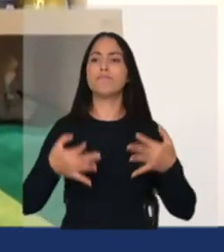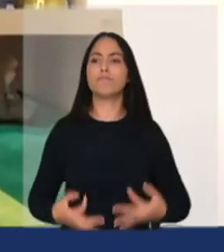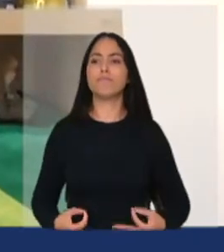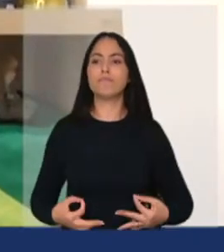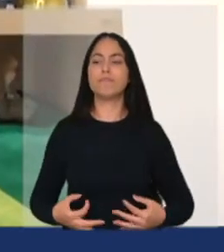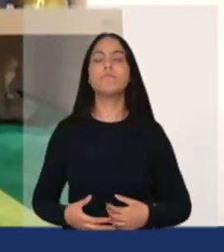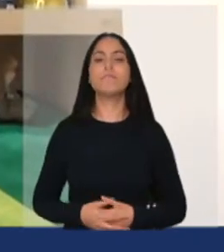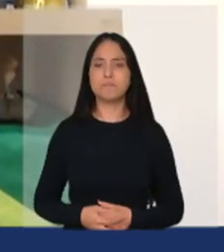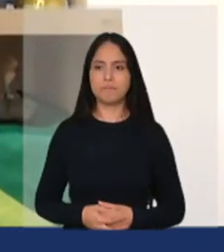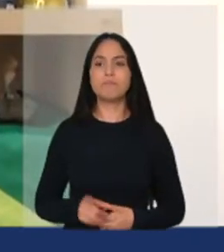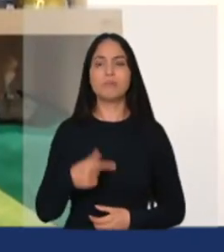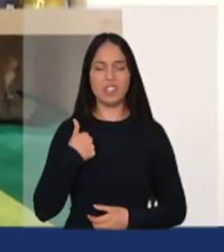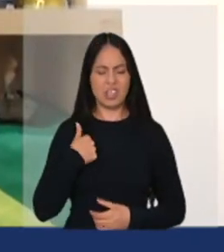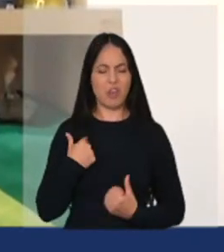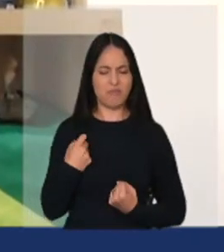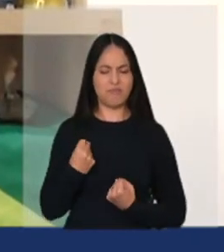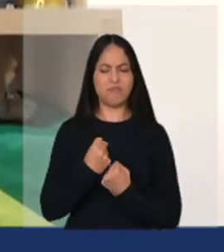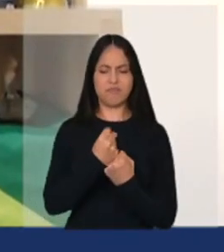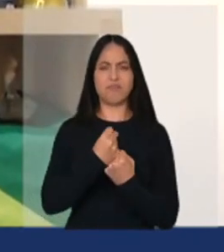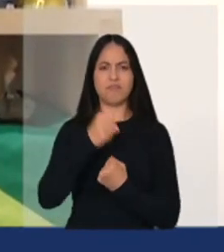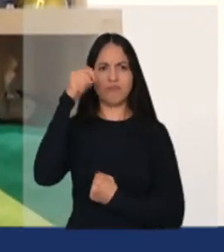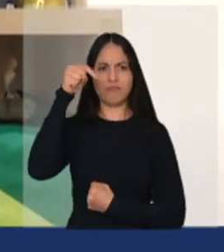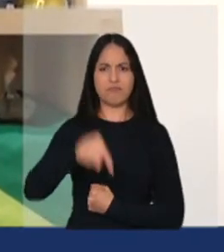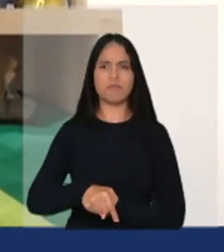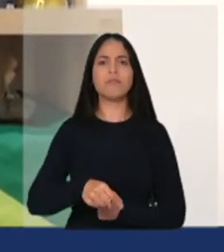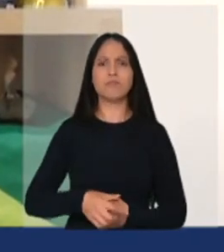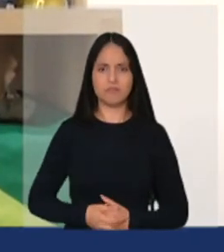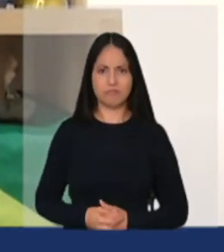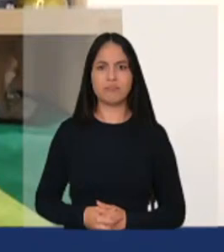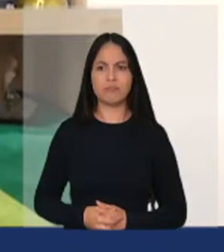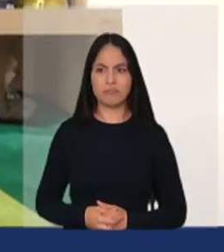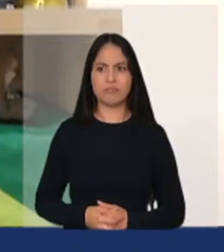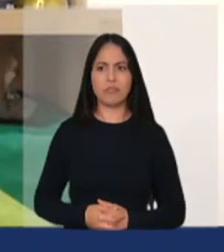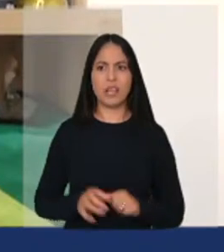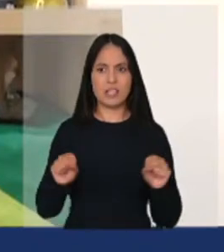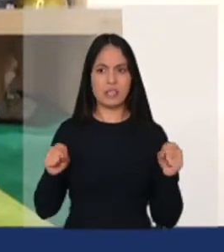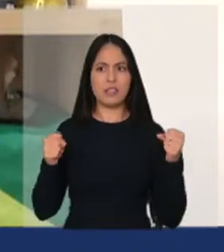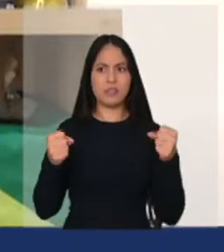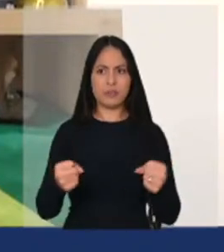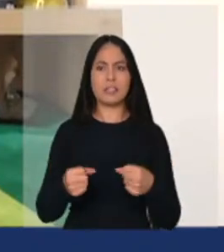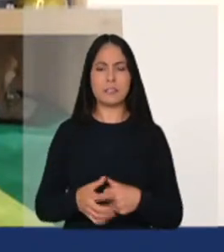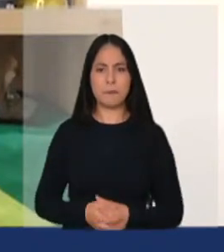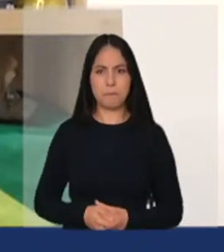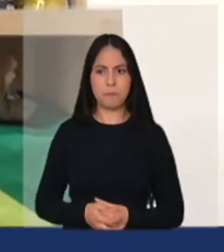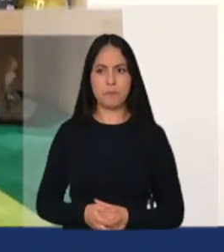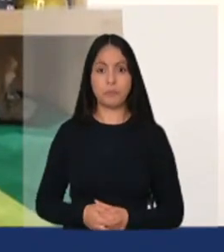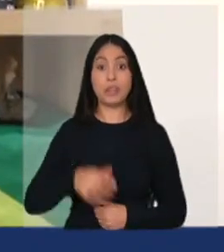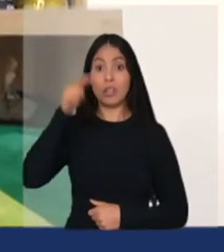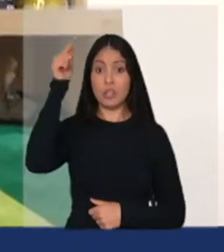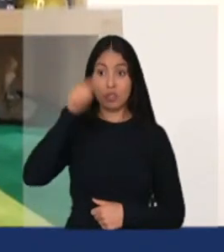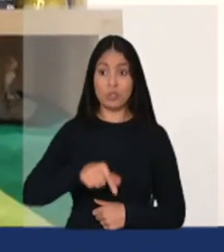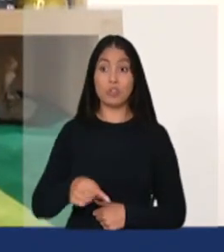POLÍTICAS PÚBLICAS QUE ESTÁ SENDO ALCANÇADAS POR TODOS OS RINCÕES DE MINAS GERAIS. OS MINEIROS DE BEM, QUE AGRADECEM, PRESIDENTE... POR